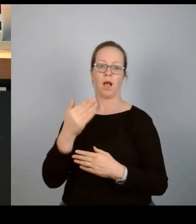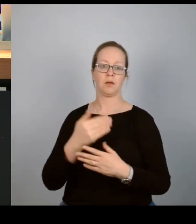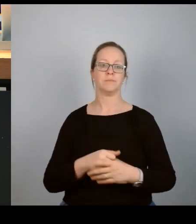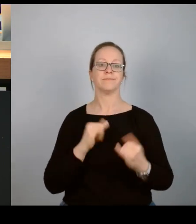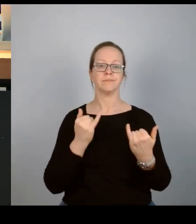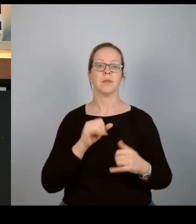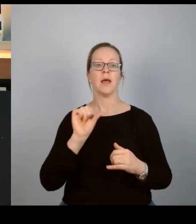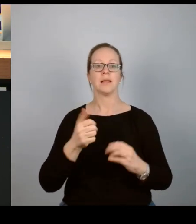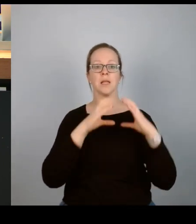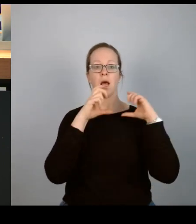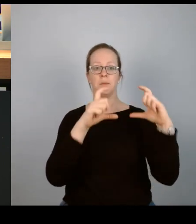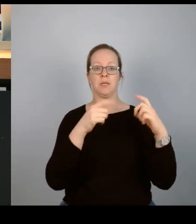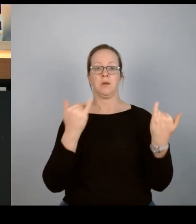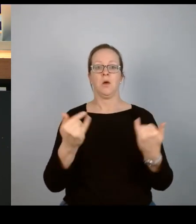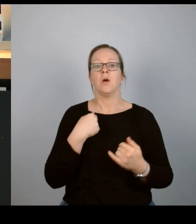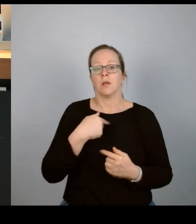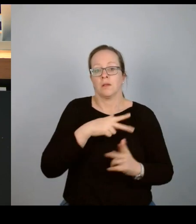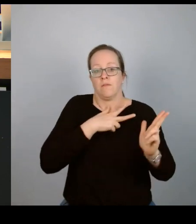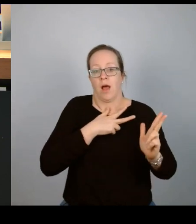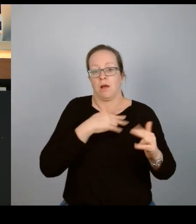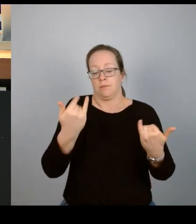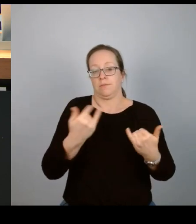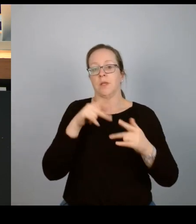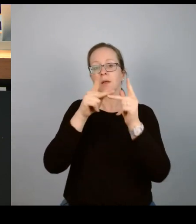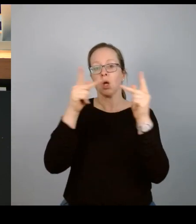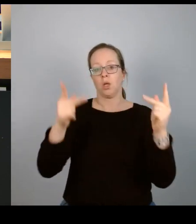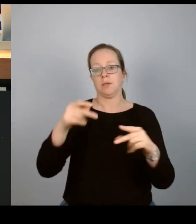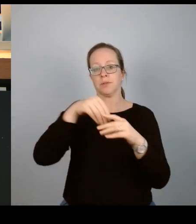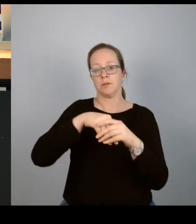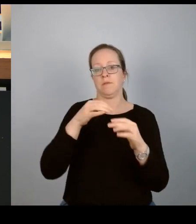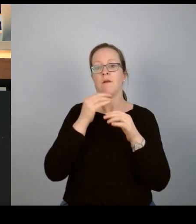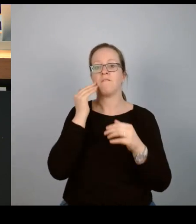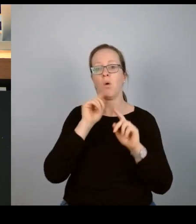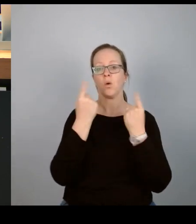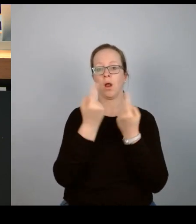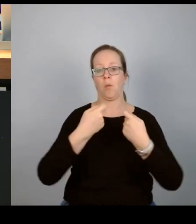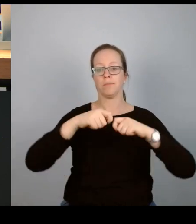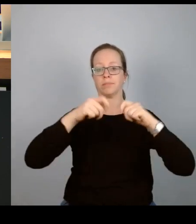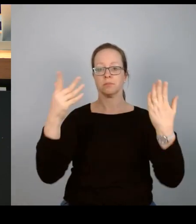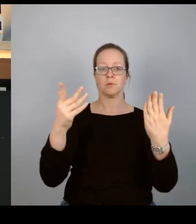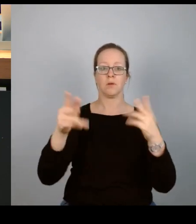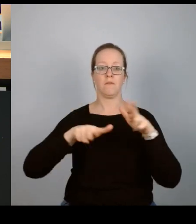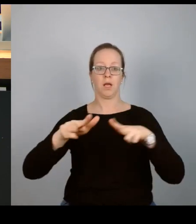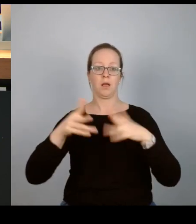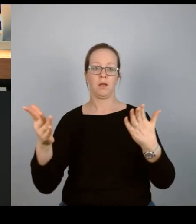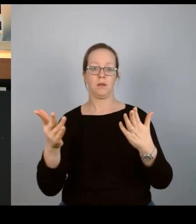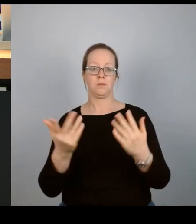wollen, dass die Senatsverwaltung alles an sich zieht und die Nahmobilität genauso wie auch die äußeren Bereicherhalt komplt